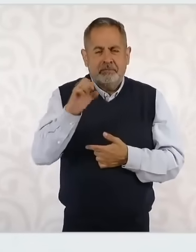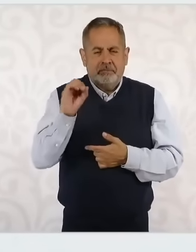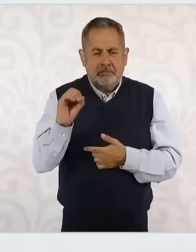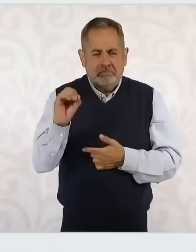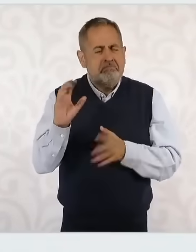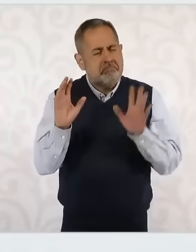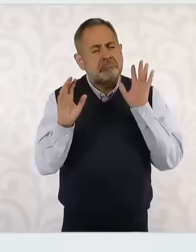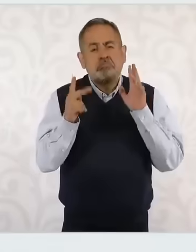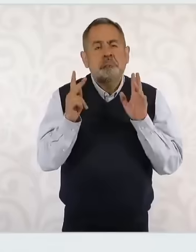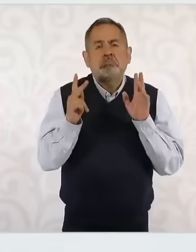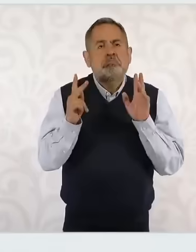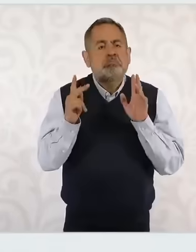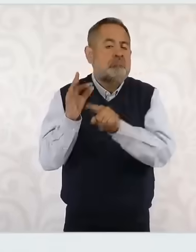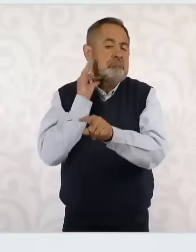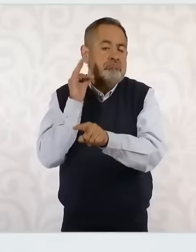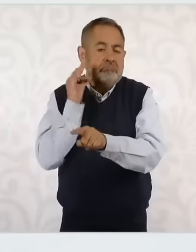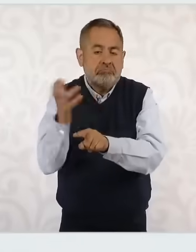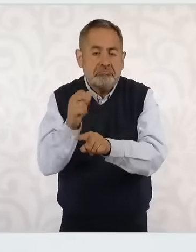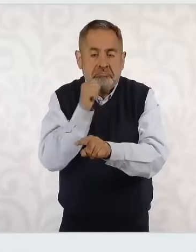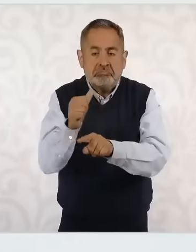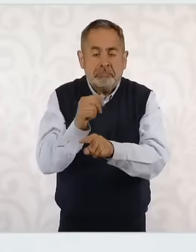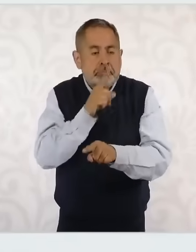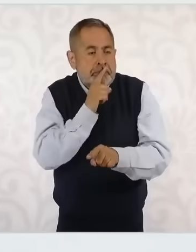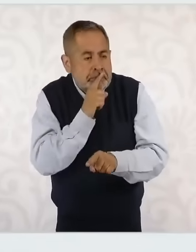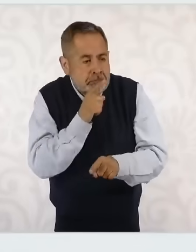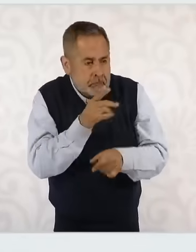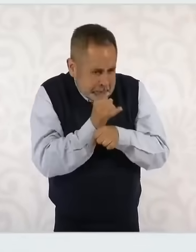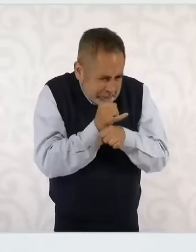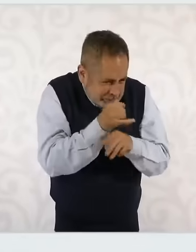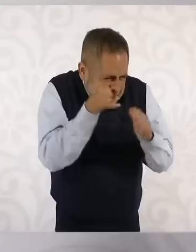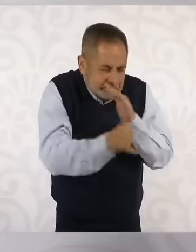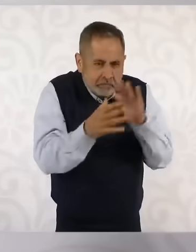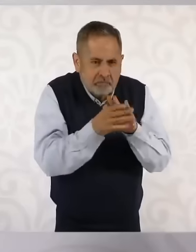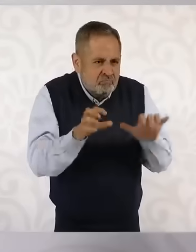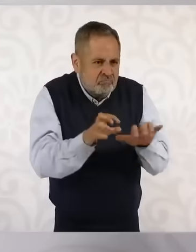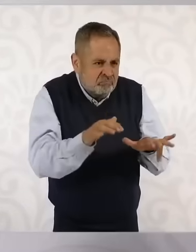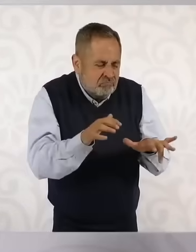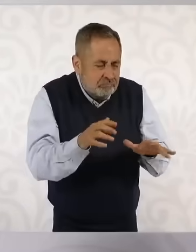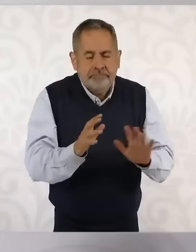eh pero desde la fiscalía no se habían utilizado estos mecanismos. Eso significa que llamadas